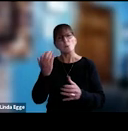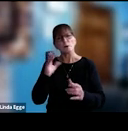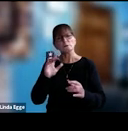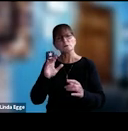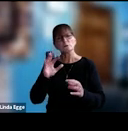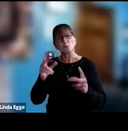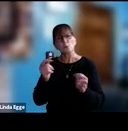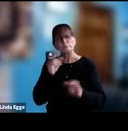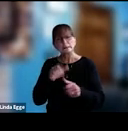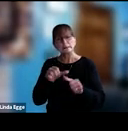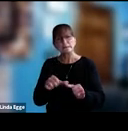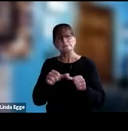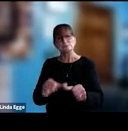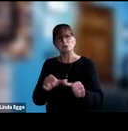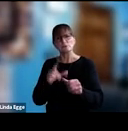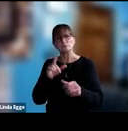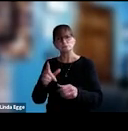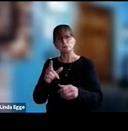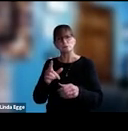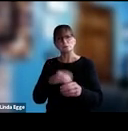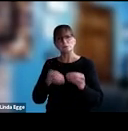durante ese periodo de sobriedad es aún más importante.